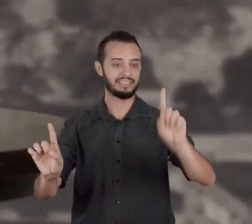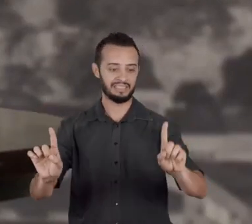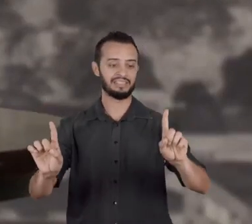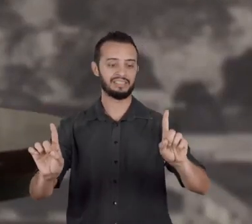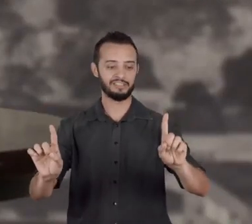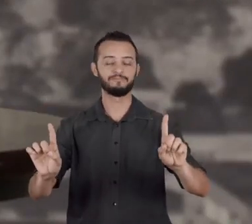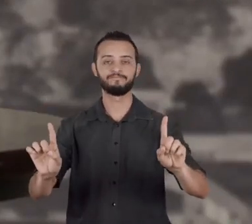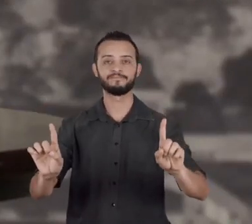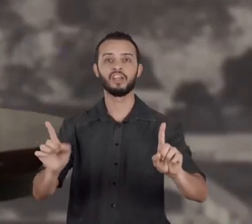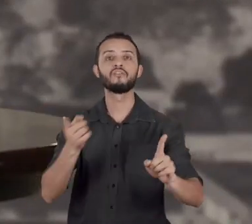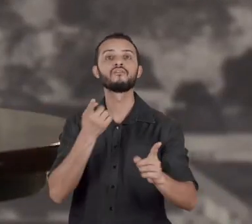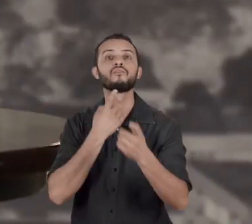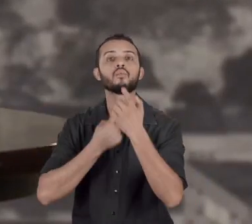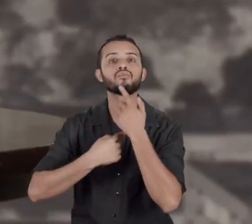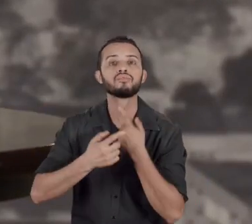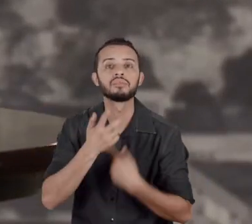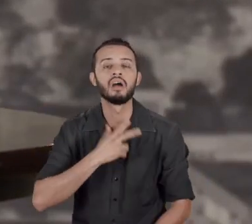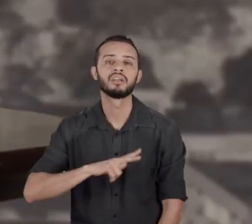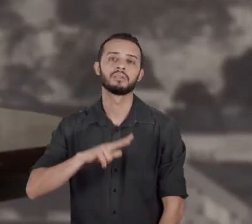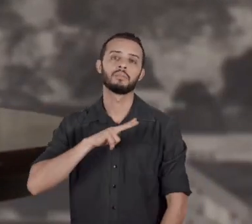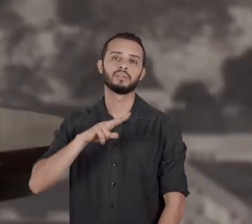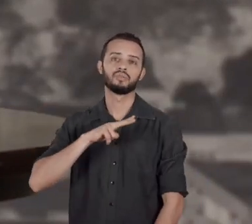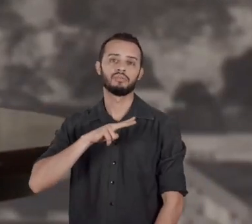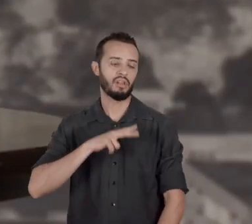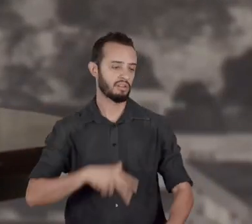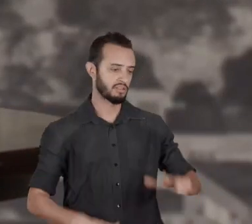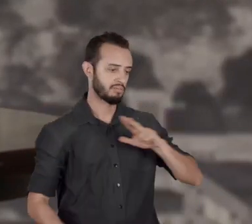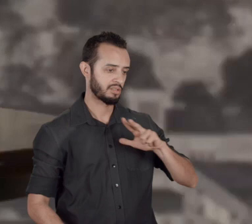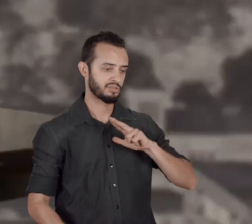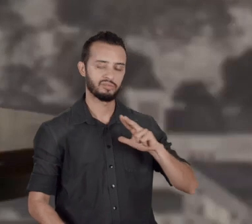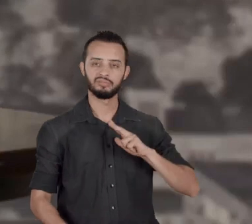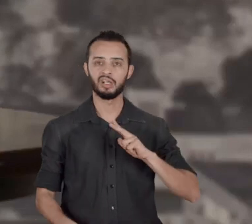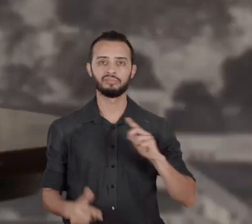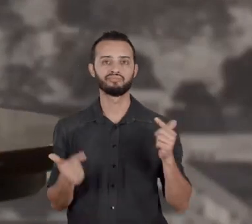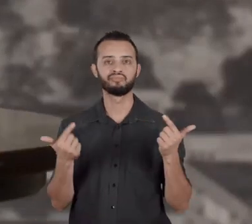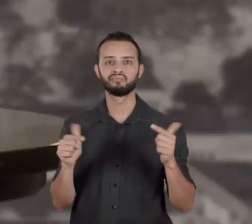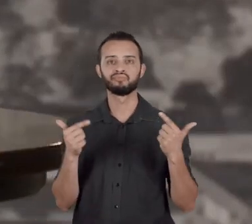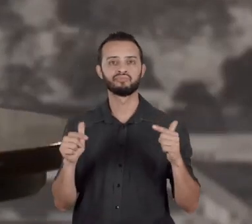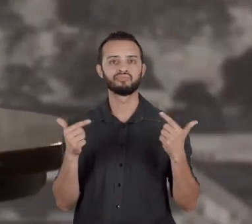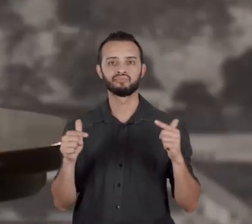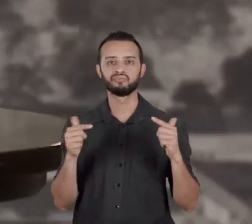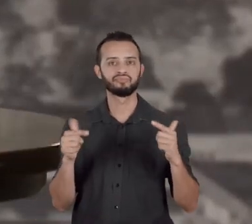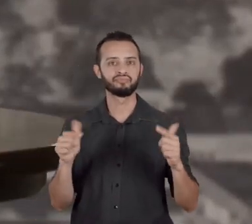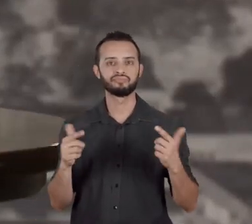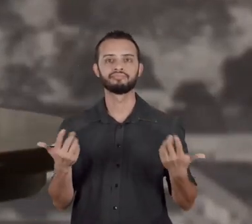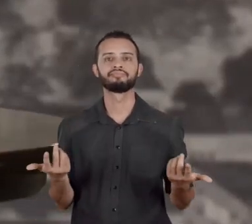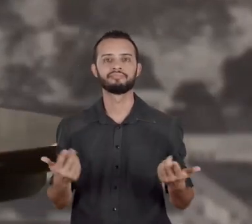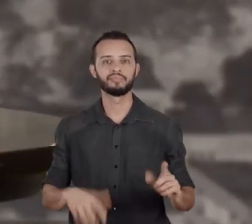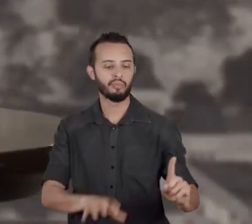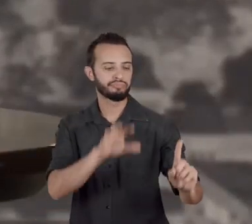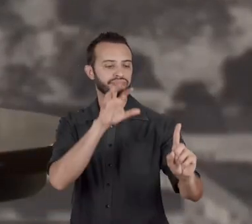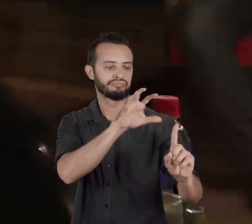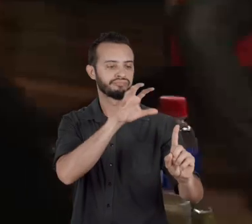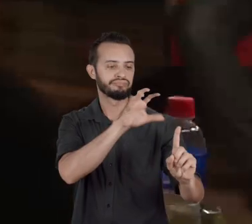não tem mais lugares naturais. Não há mais um lugar natural para cada um desses indivíduos,